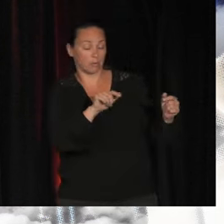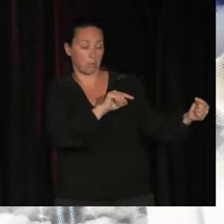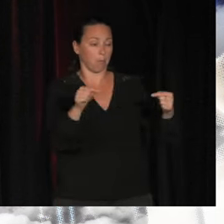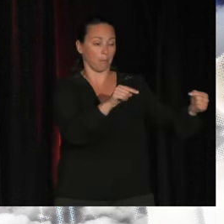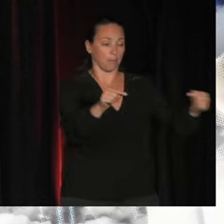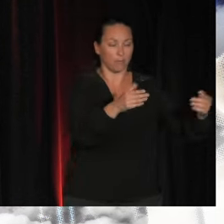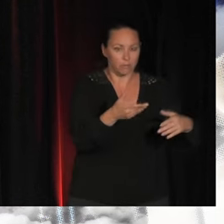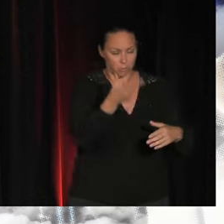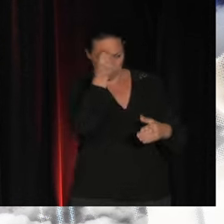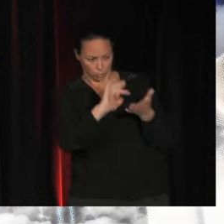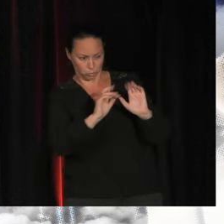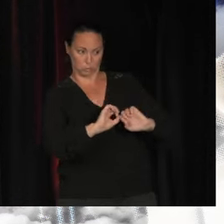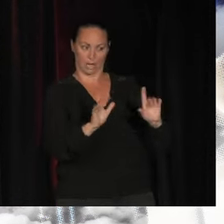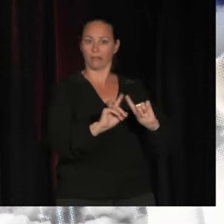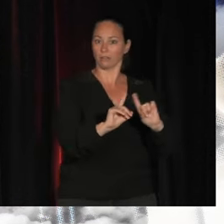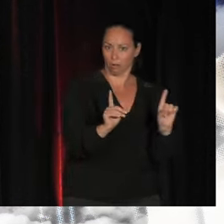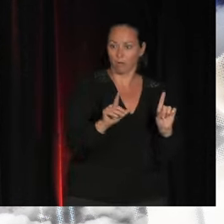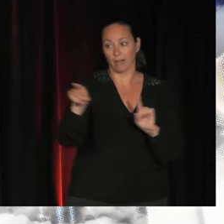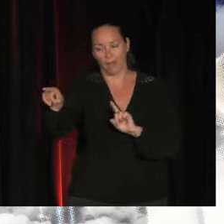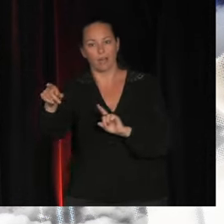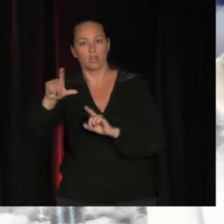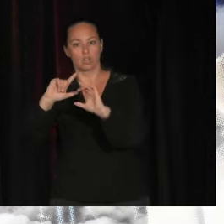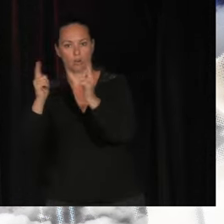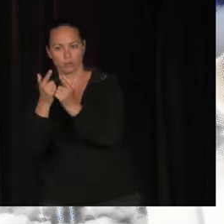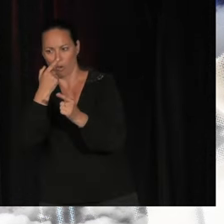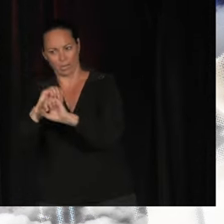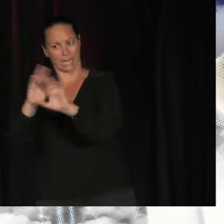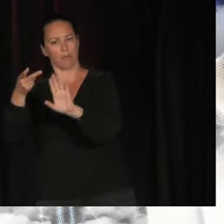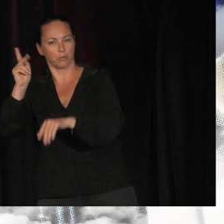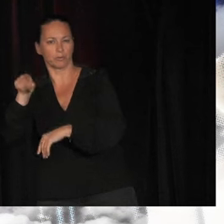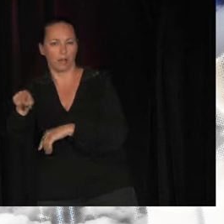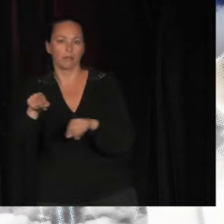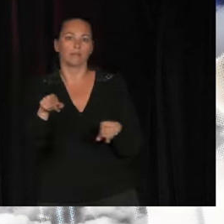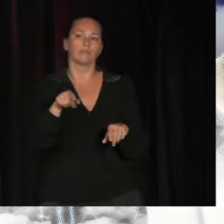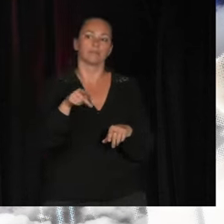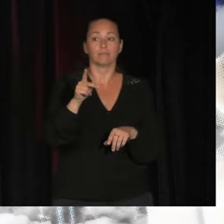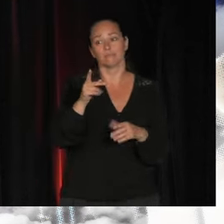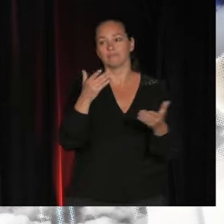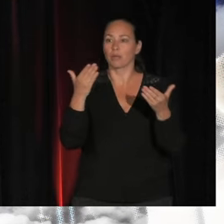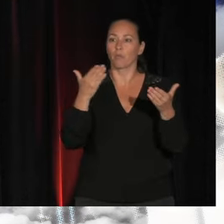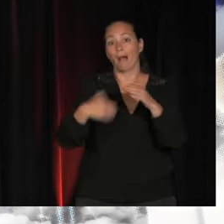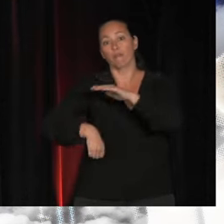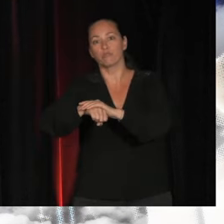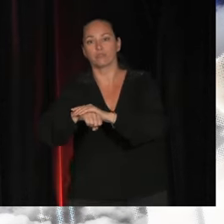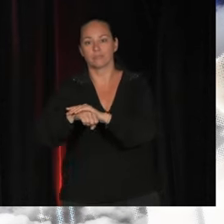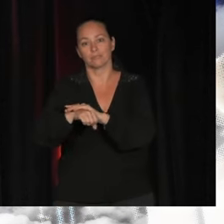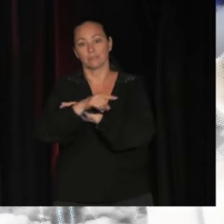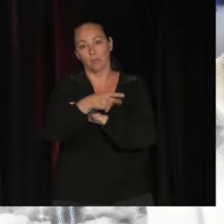mais a priori, ça a l'air plus lisible. Oui, vas-y. C'est moins compliqué… C'est plus compliqué que le foot. Ça a l'air plus compliqué que le foot.